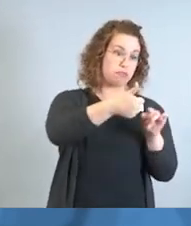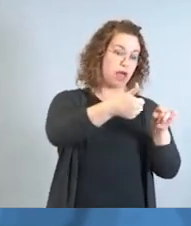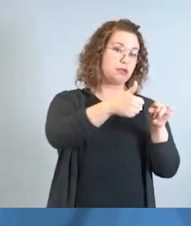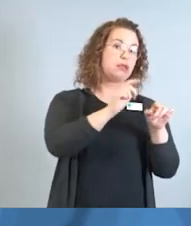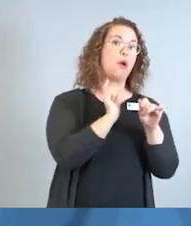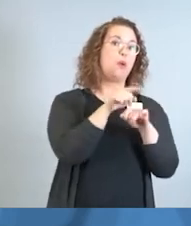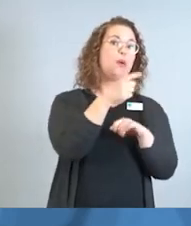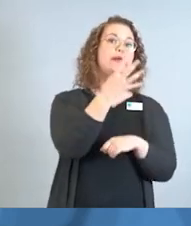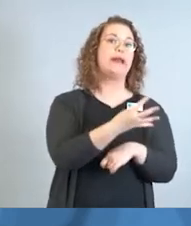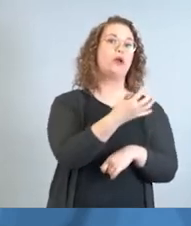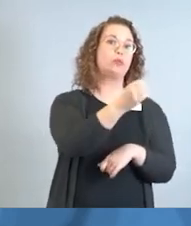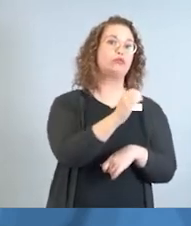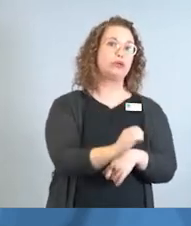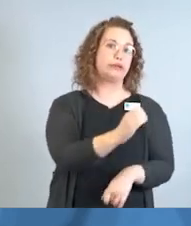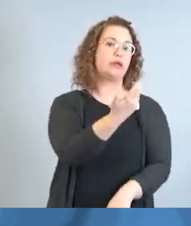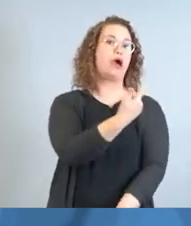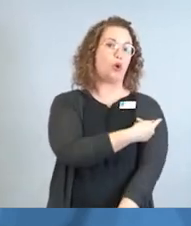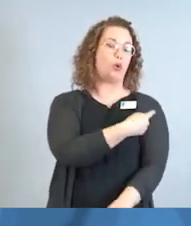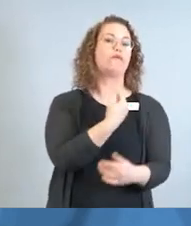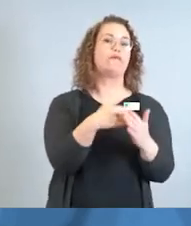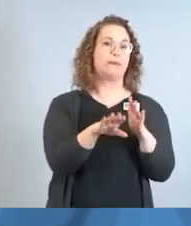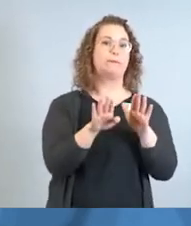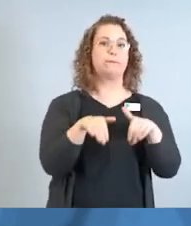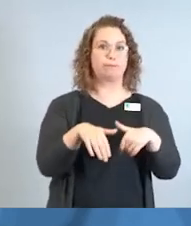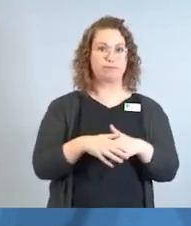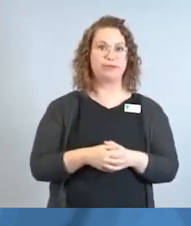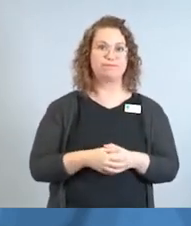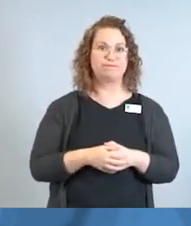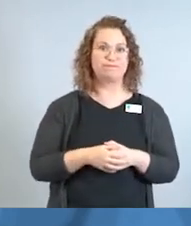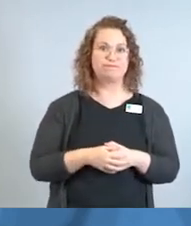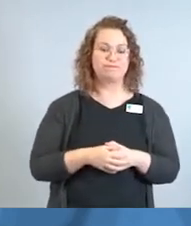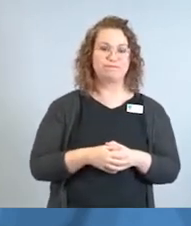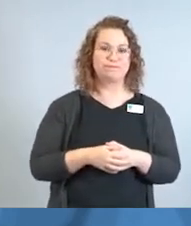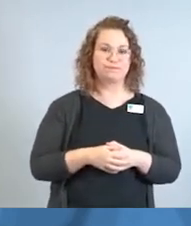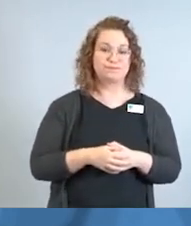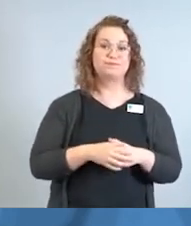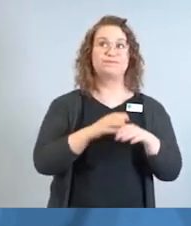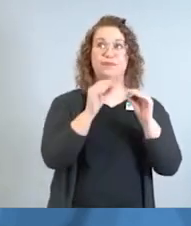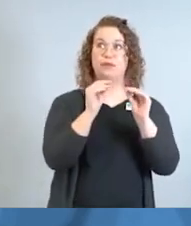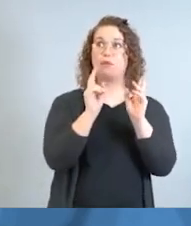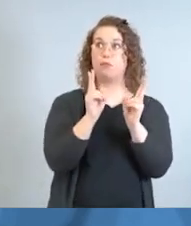Kuten näkyy, iäkkäämmissä ryhmissä on aloitettu jo kakkosannokset.